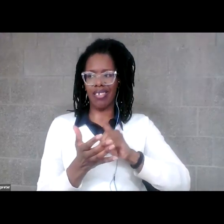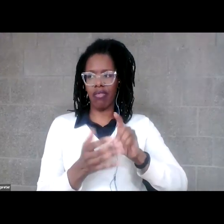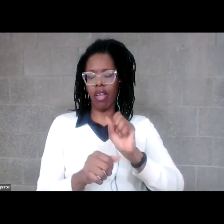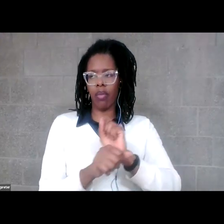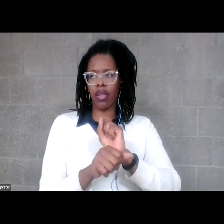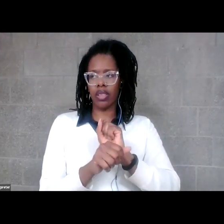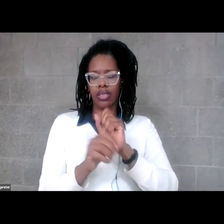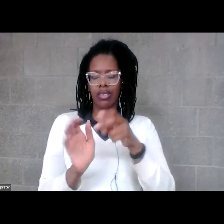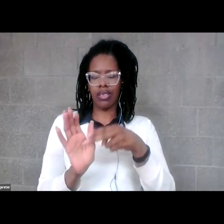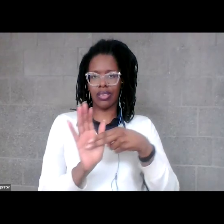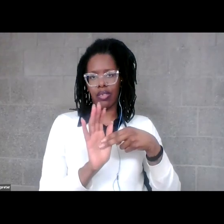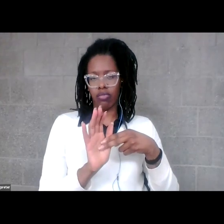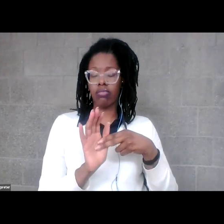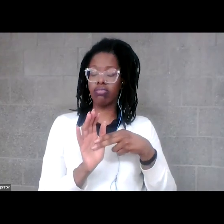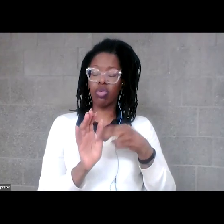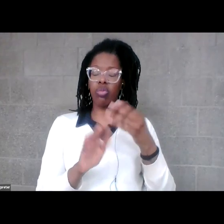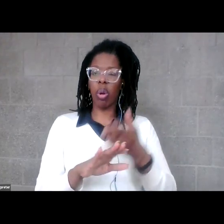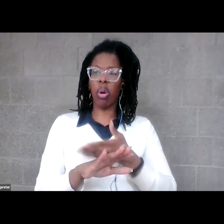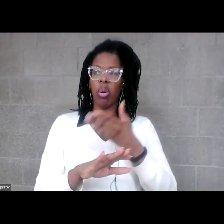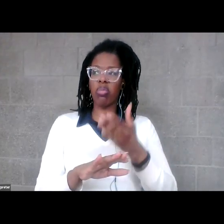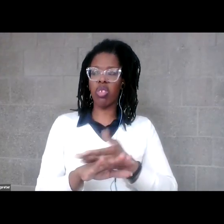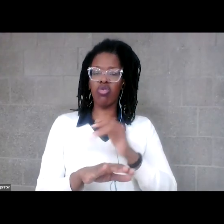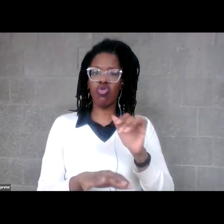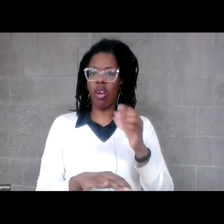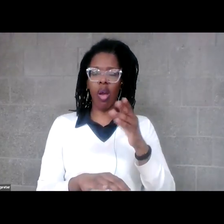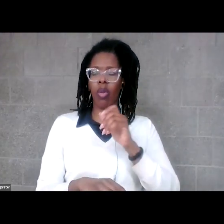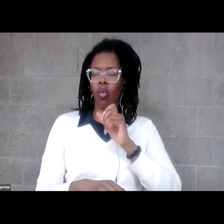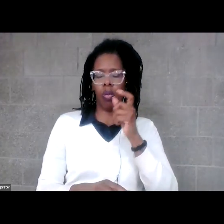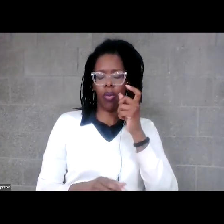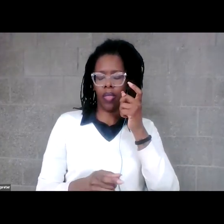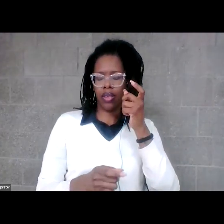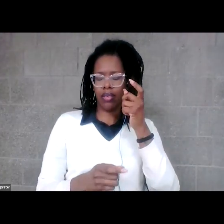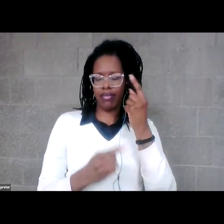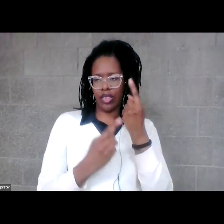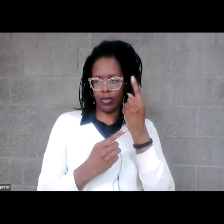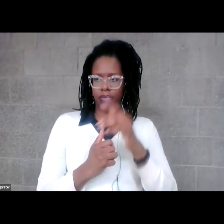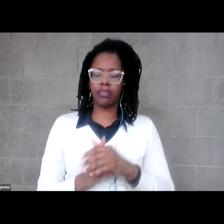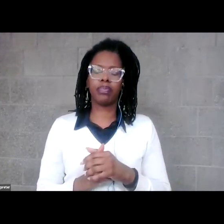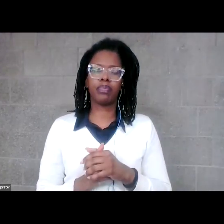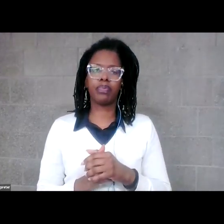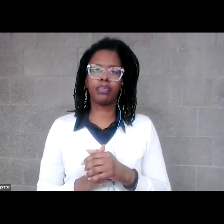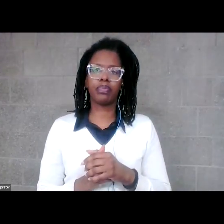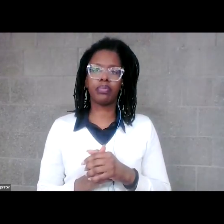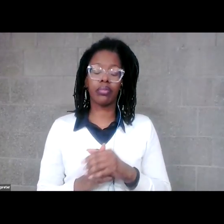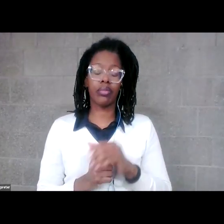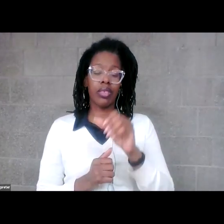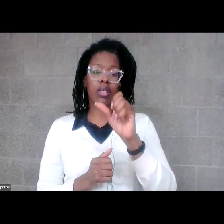Solo actualizando algunos de los trabajos que ya no considerarán. [Pam] Muy bien. En la Administración del Seguro Social,